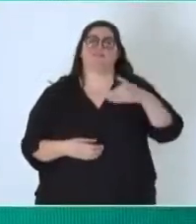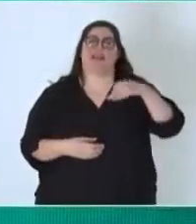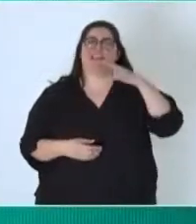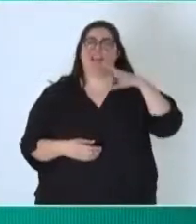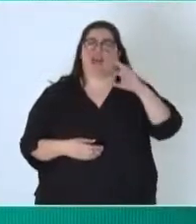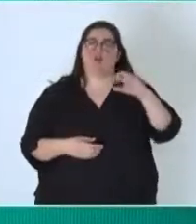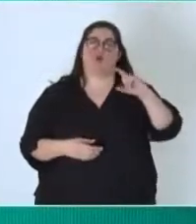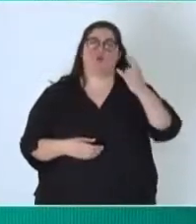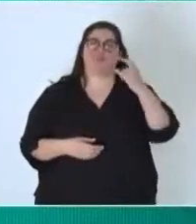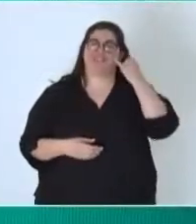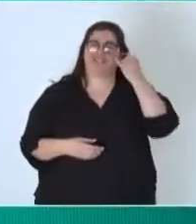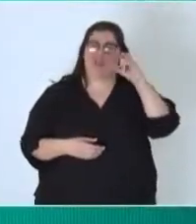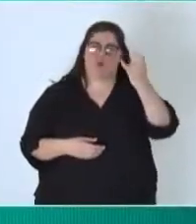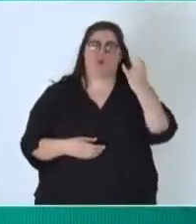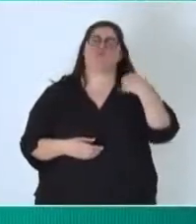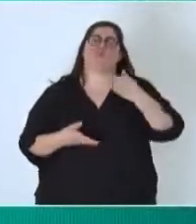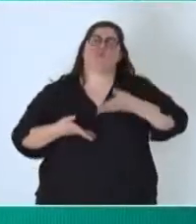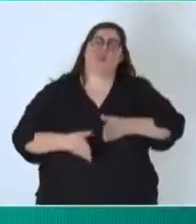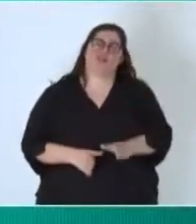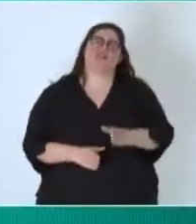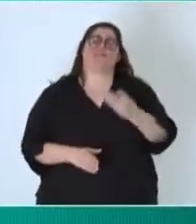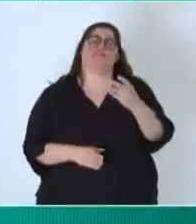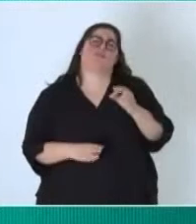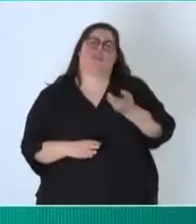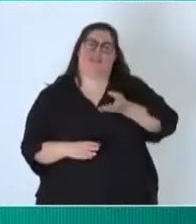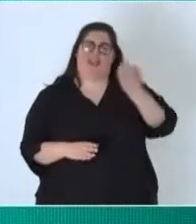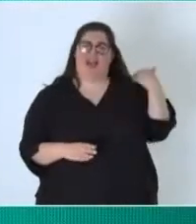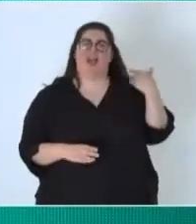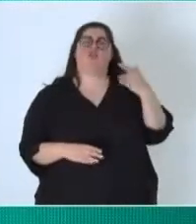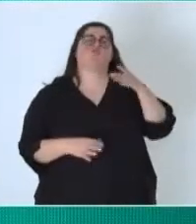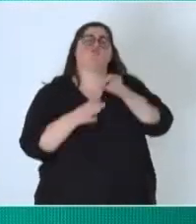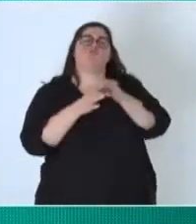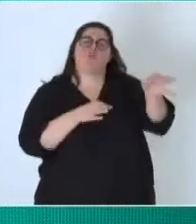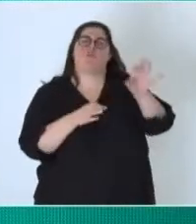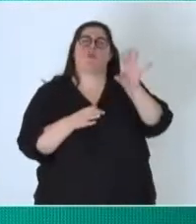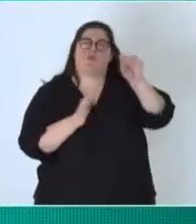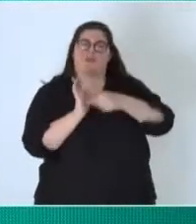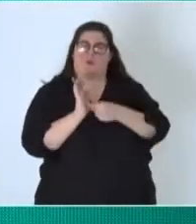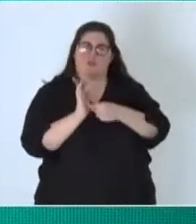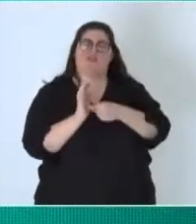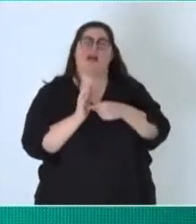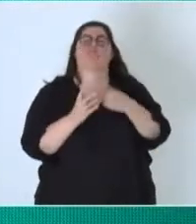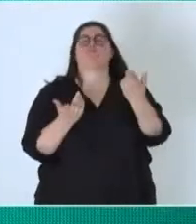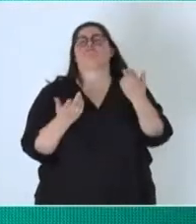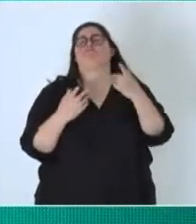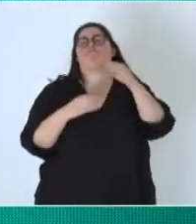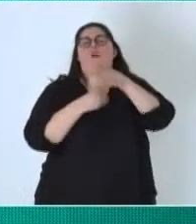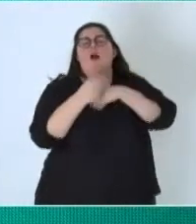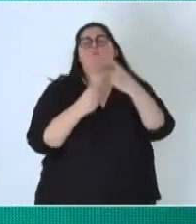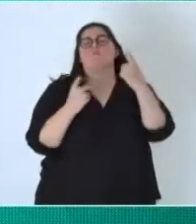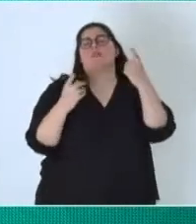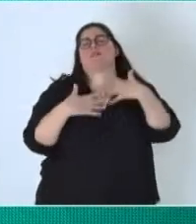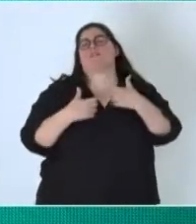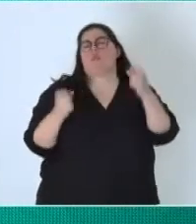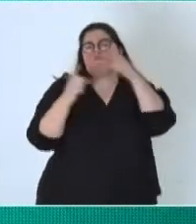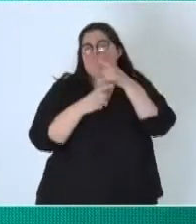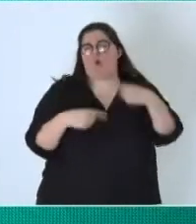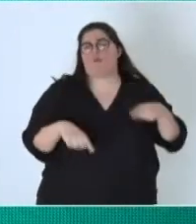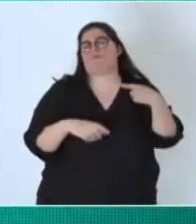COMIENZA MARIANO CUYEU. BUENAS TARDES, NACíÍ HACE 40